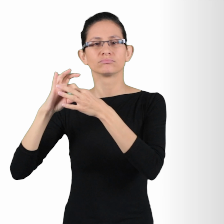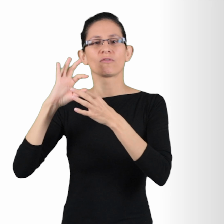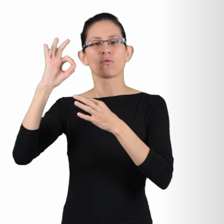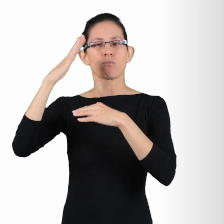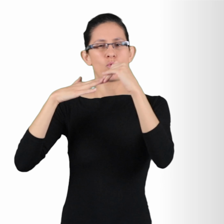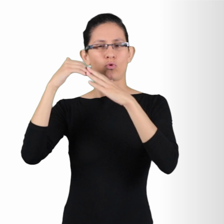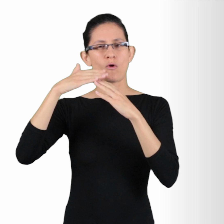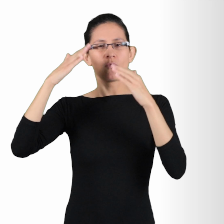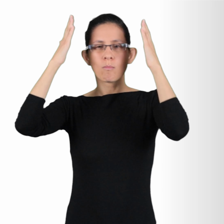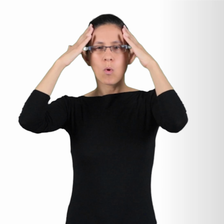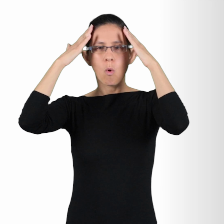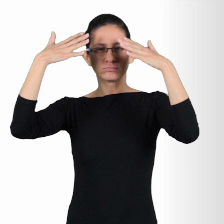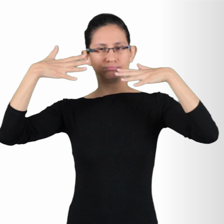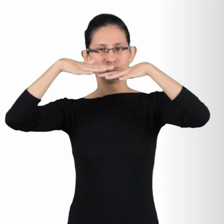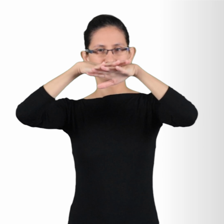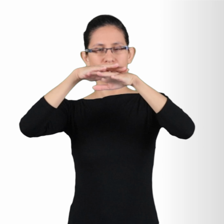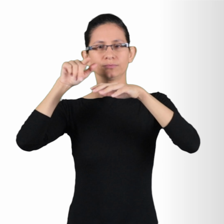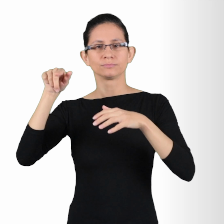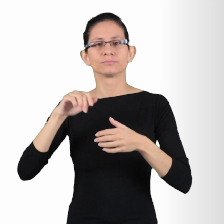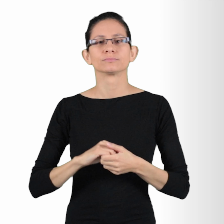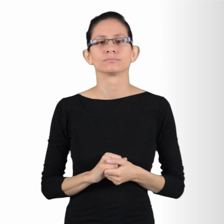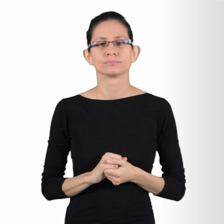to jest związane z budową struktur nerwowych w mózgu.